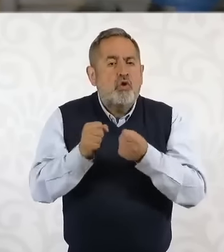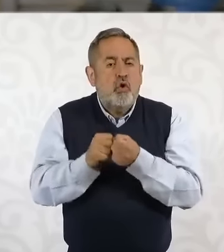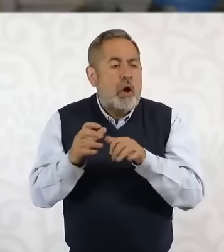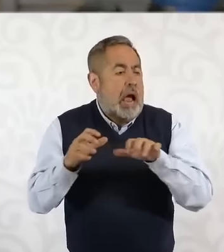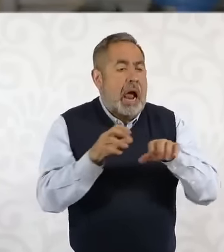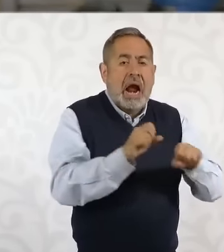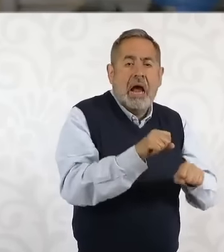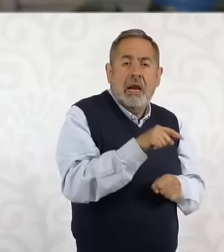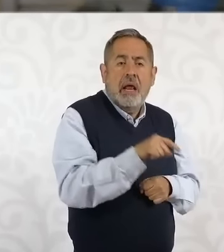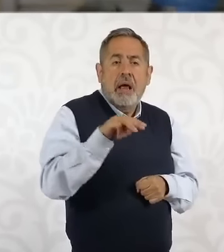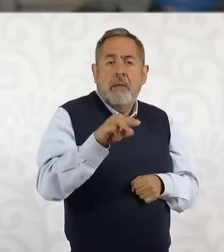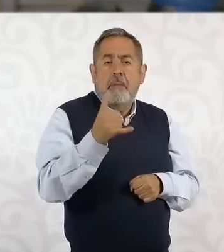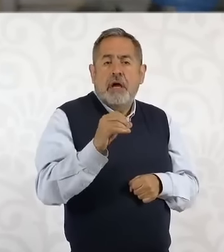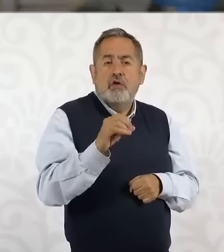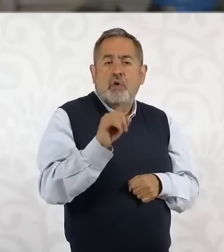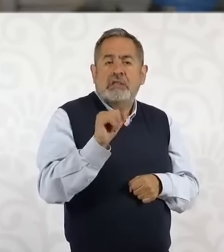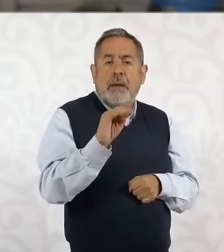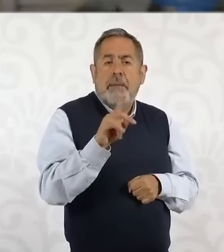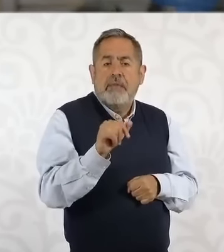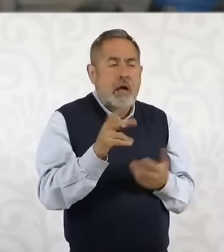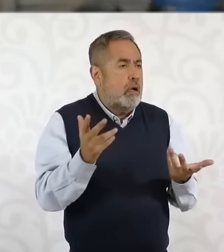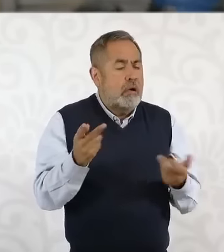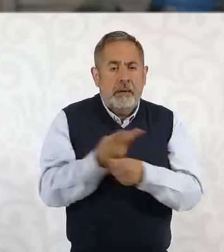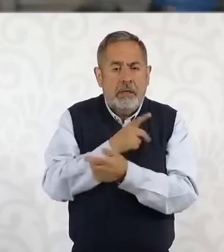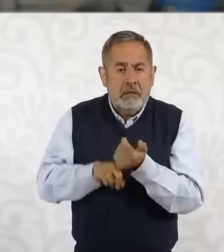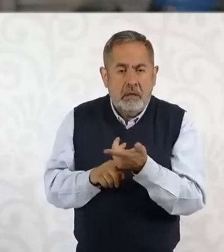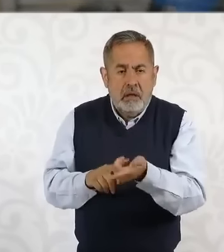me gustaría saber si existe la posibilidad, si usted considera que hay alguna responsabilidad